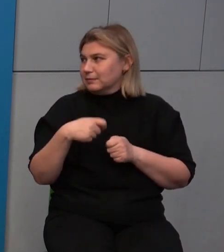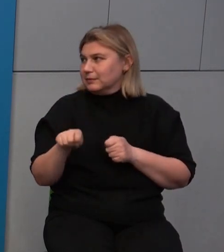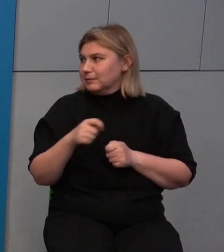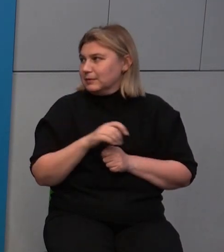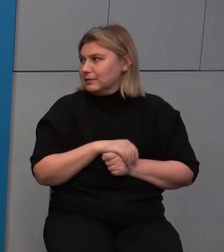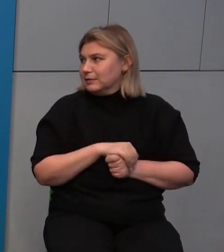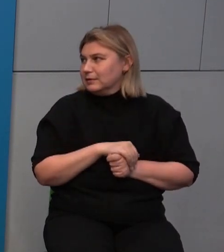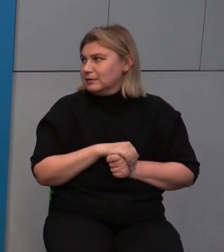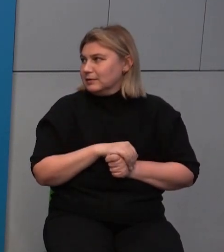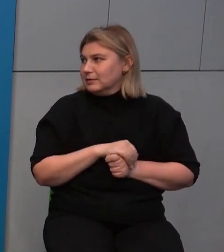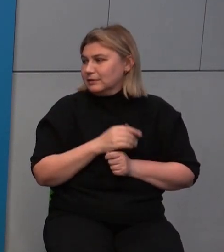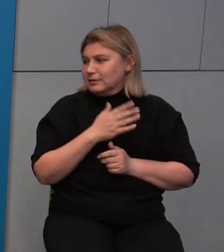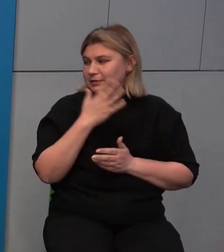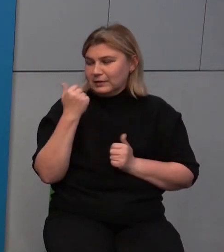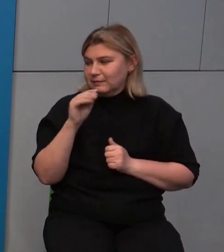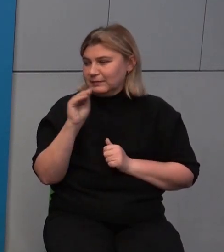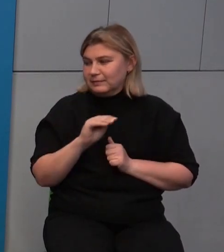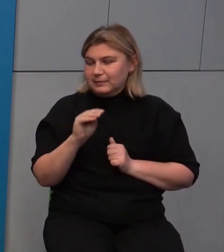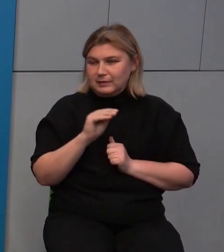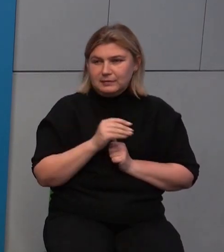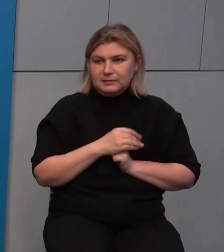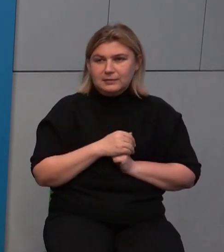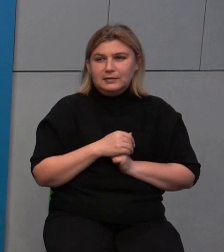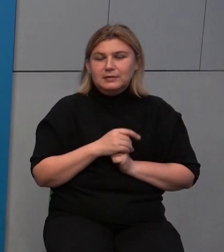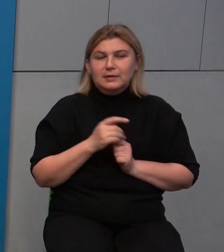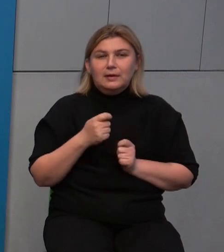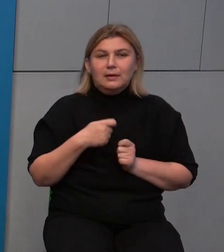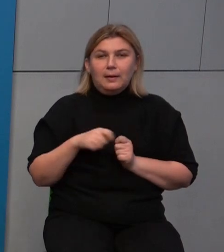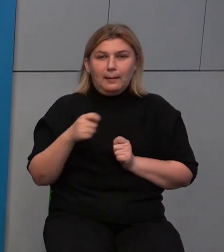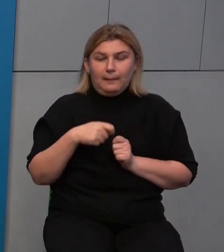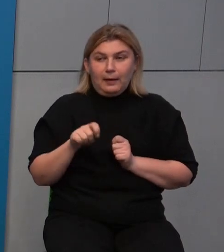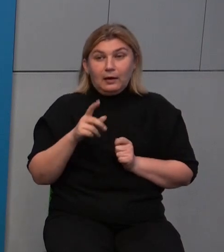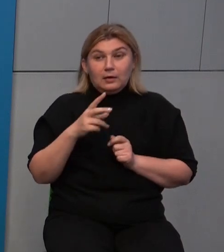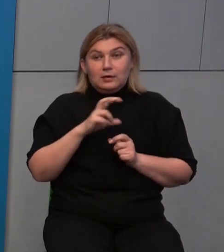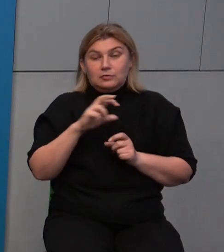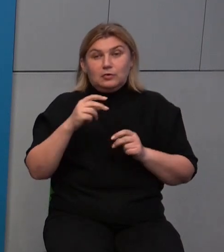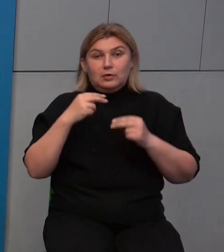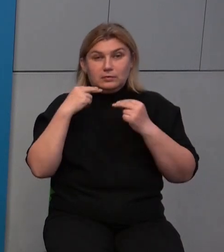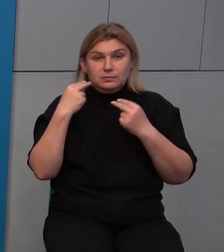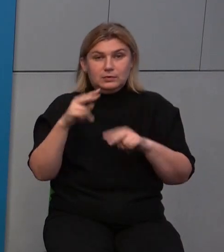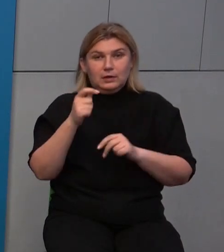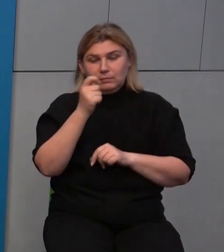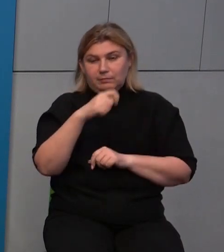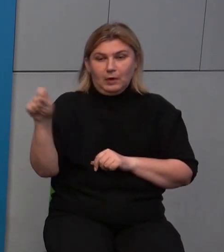Ach, tego nie wiem jeszcze czy paliła, czy nie, czy oddała rzeczywiście pokreślone.